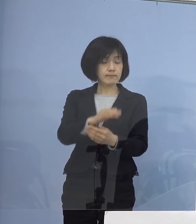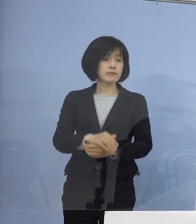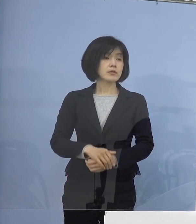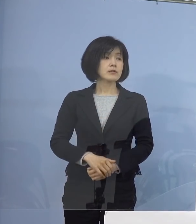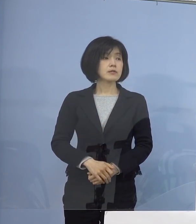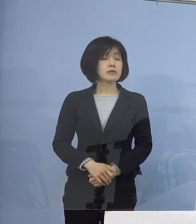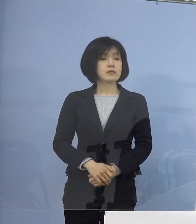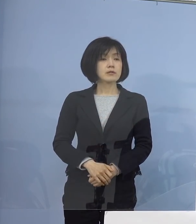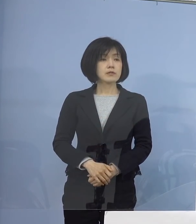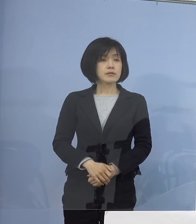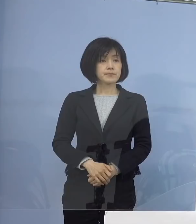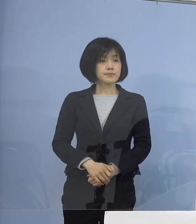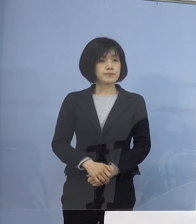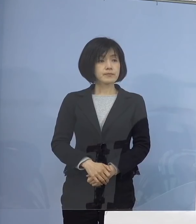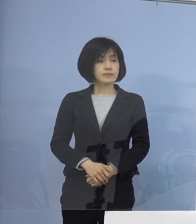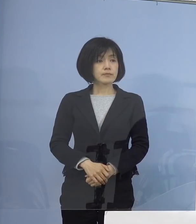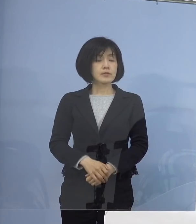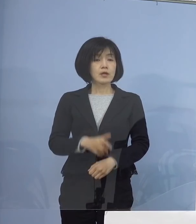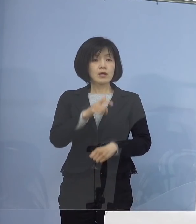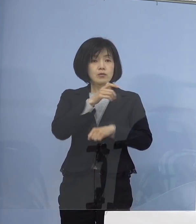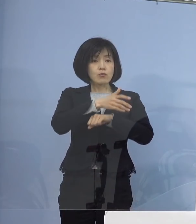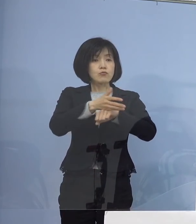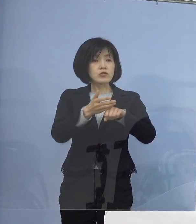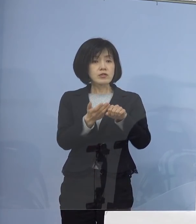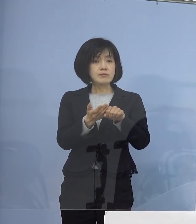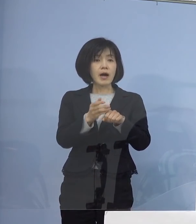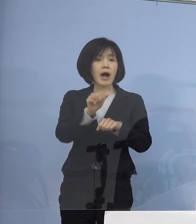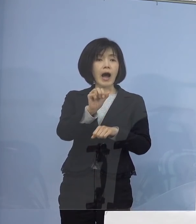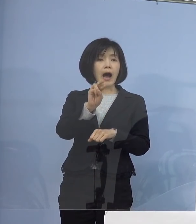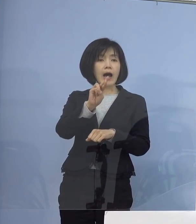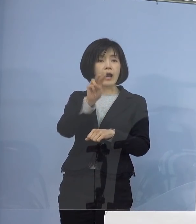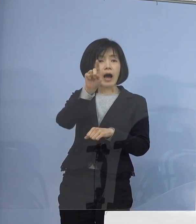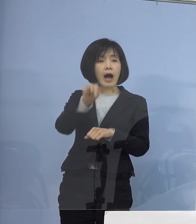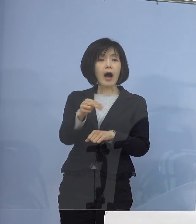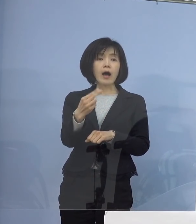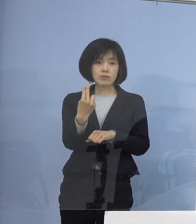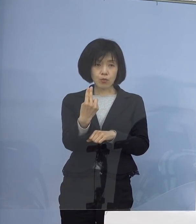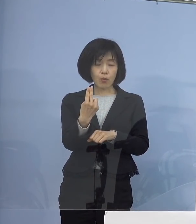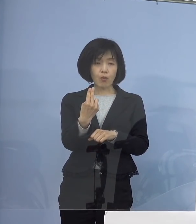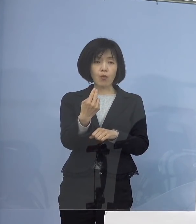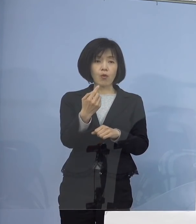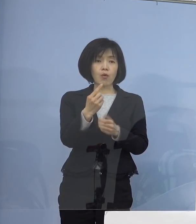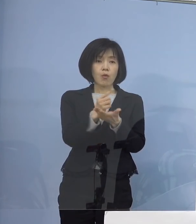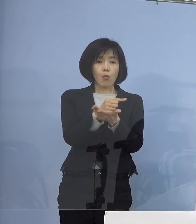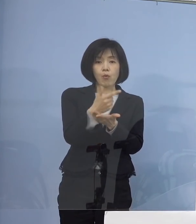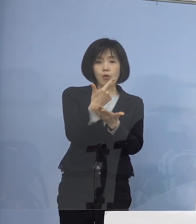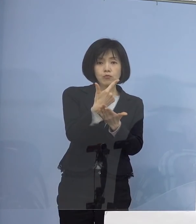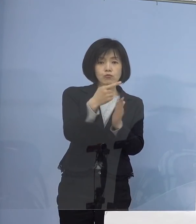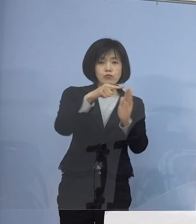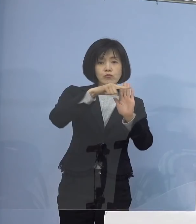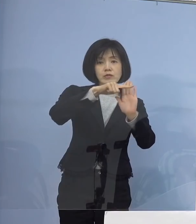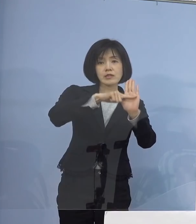これを受けまして「とくしまアラート」に関わる いわゆる6指標を申し上げて参ります